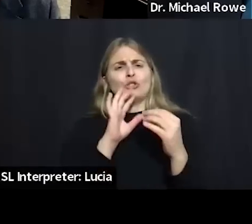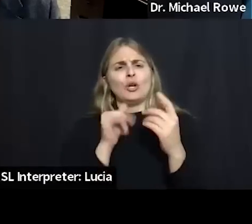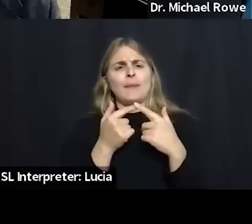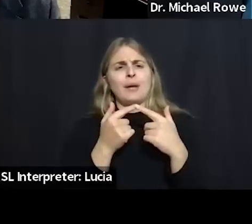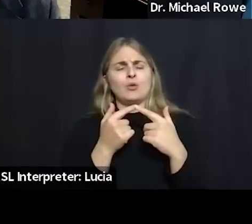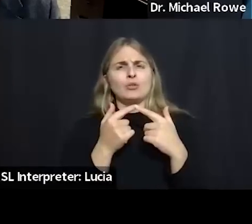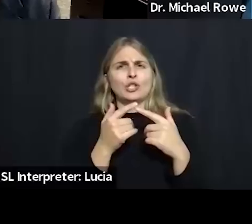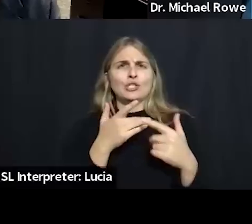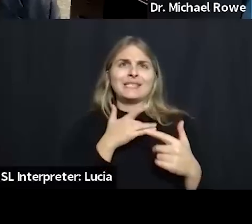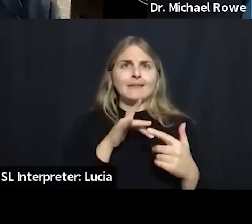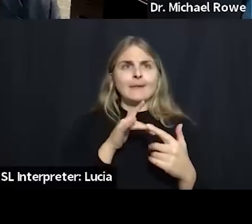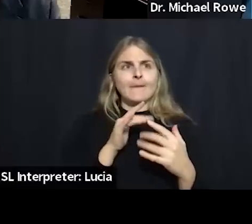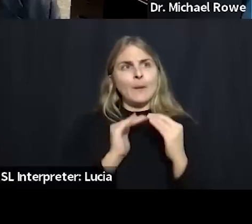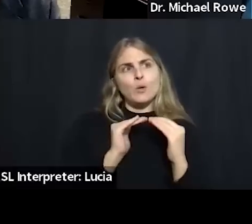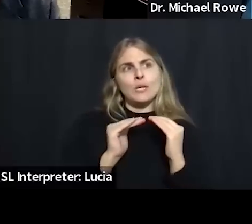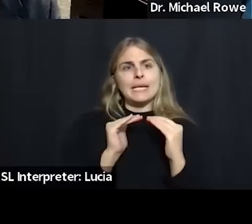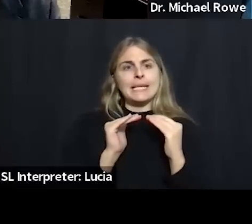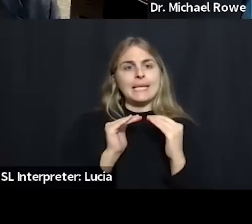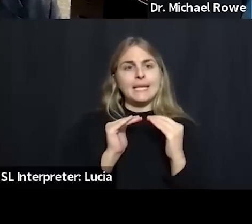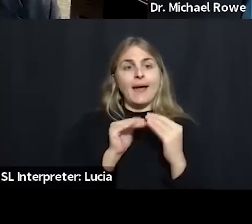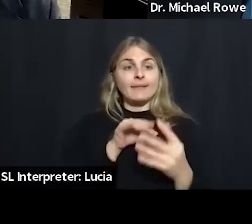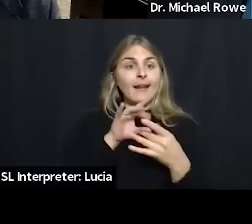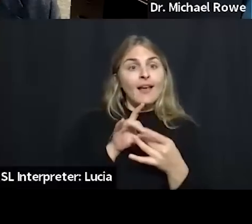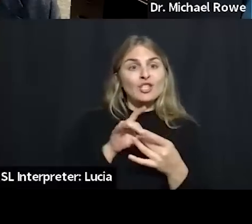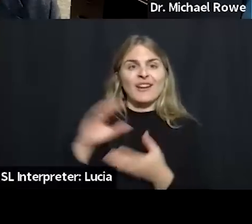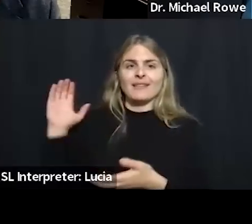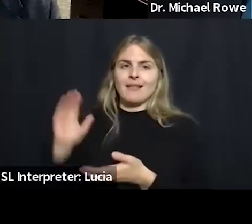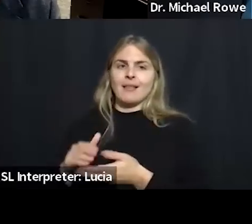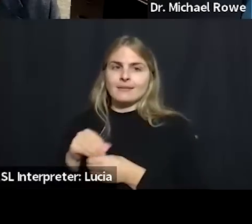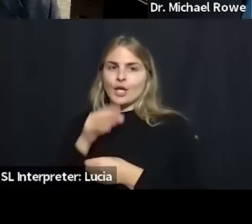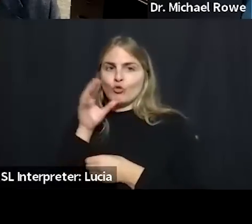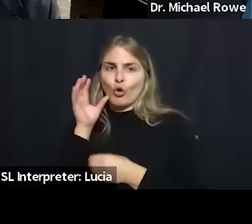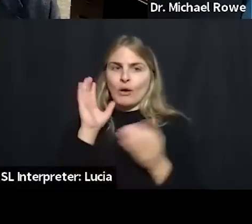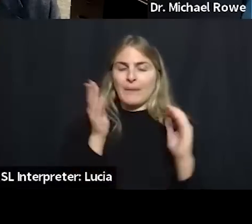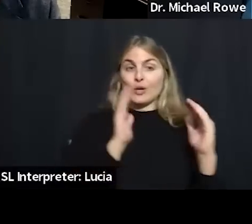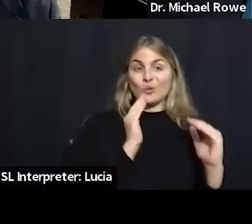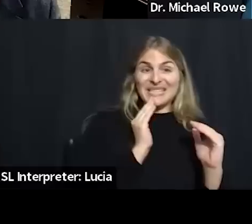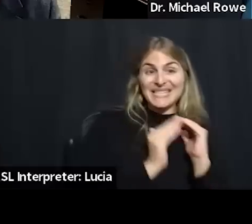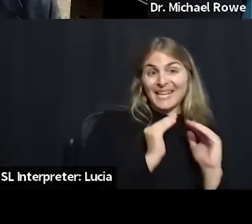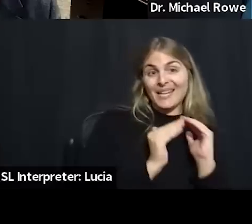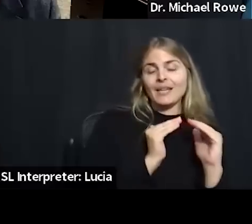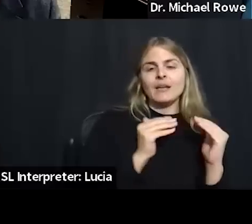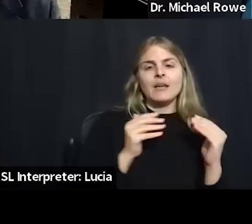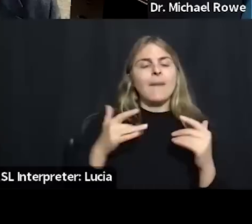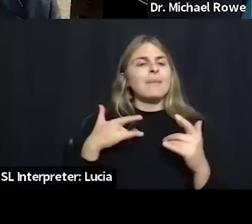en sus comunidades en áreas rurales es mucho menor que la de las personas en entornos urbanos. Y a menudo encontramos que la gente siente una especie de conexión más fuerte.